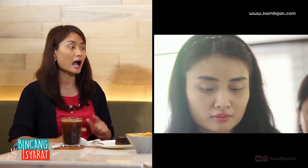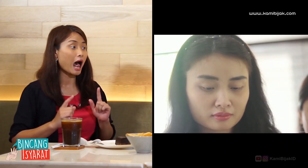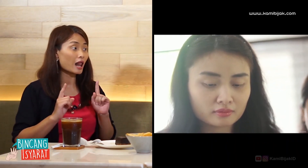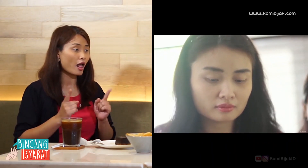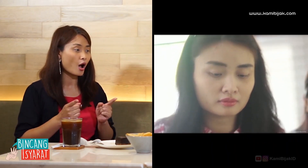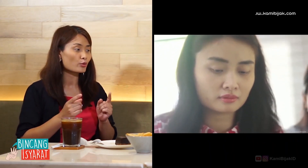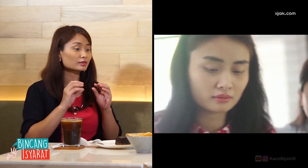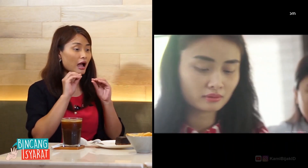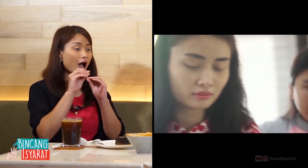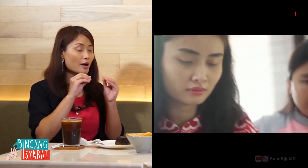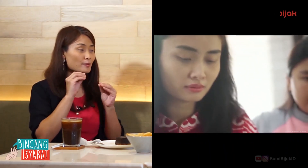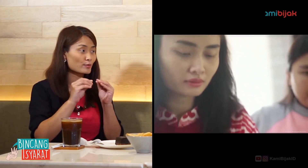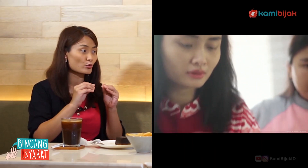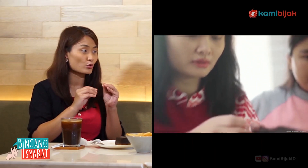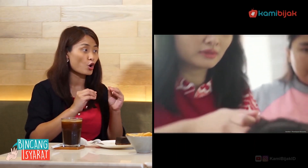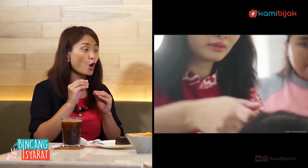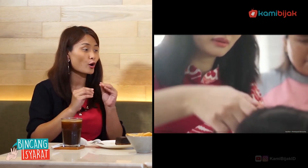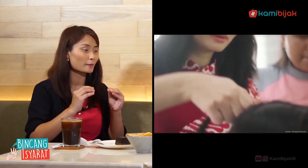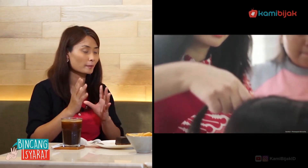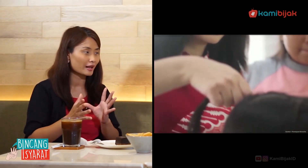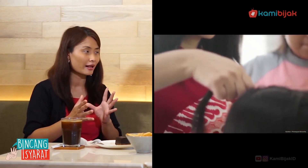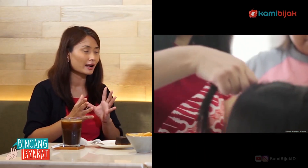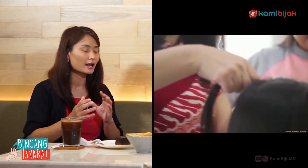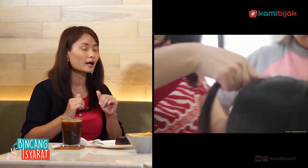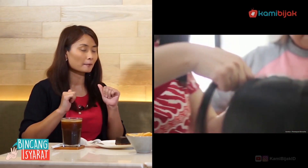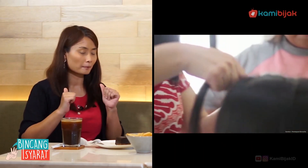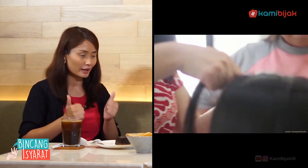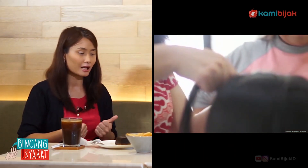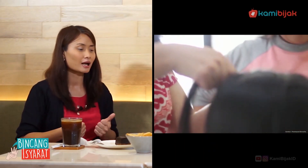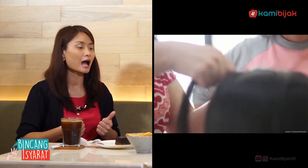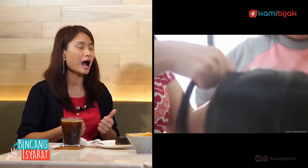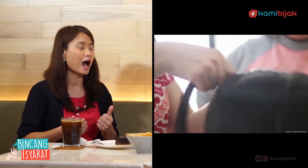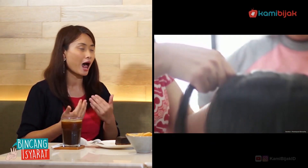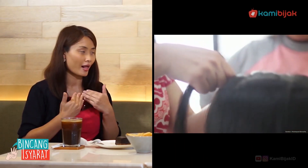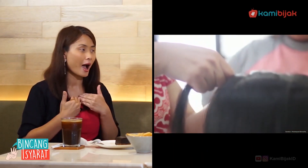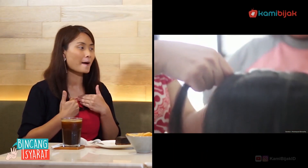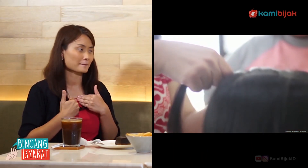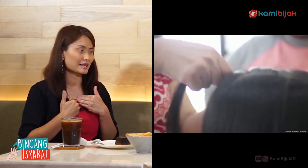Kalau tamu komplain pernah alami,